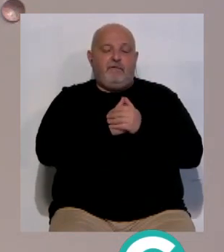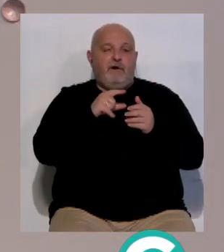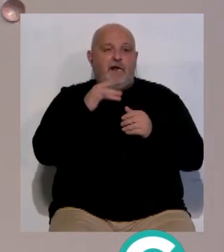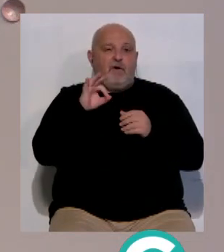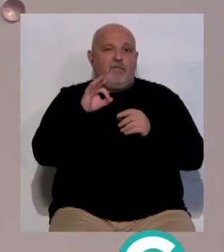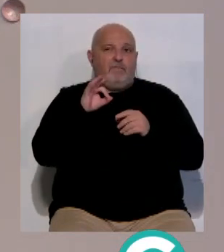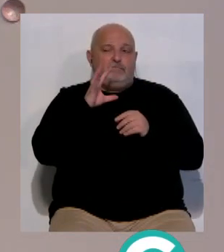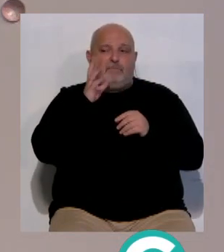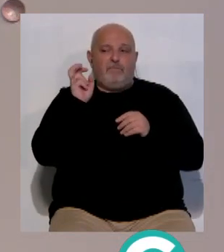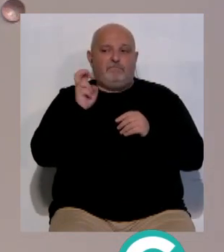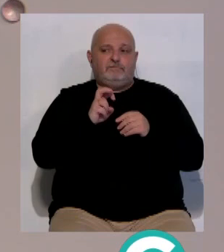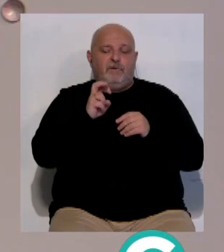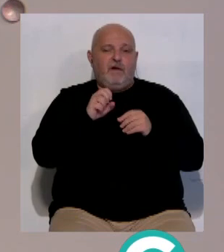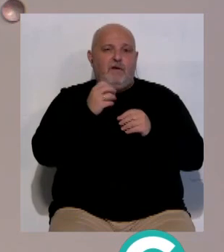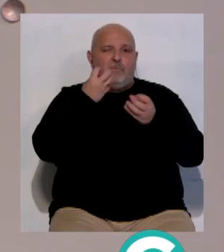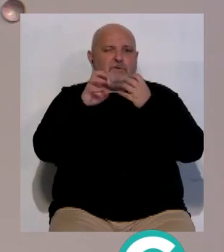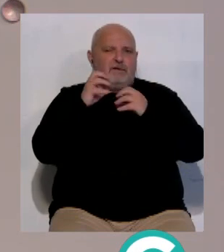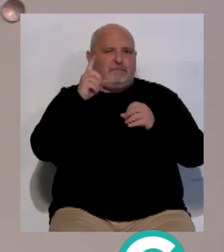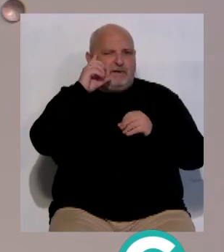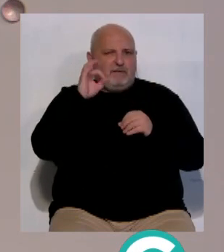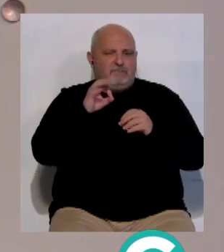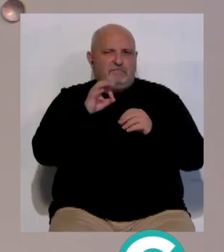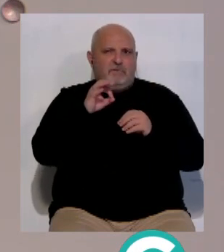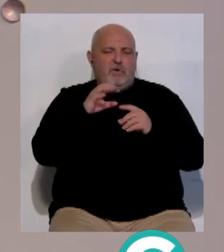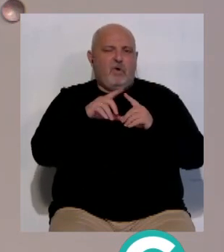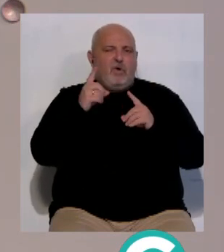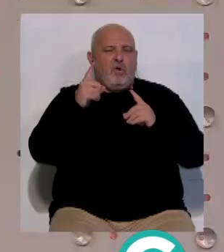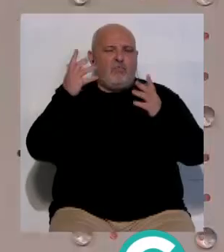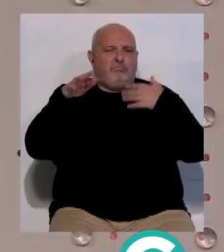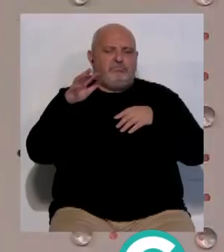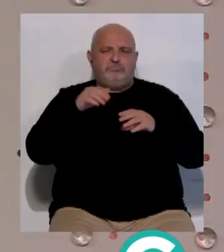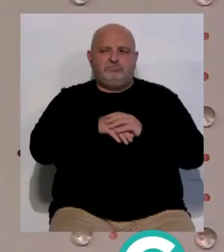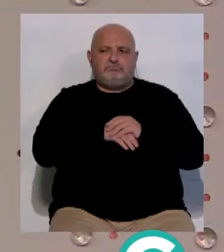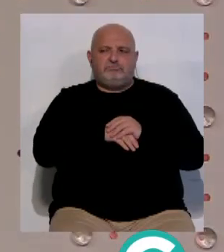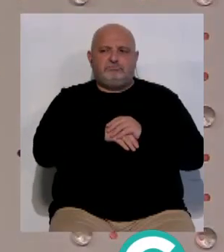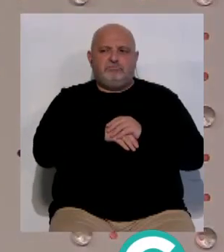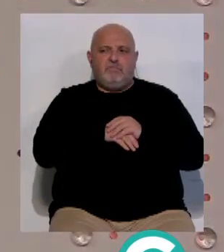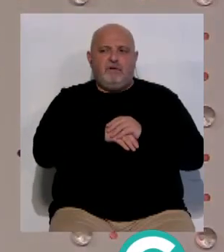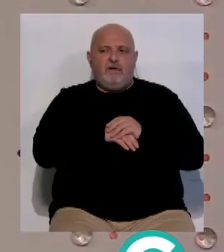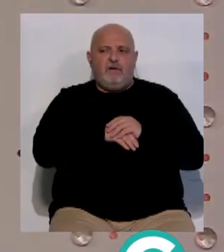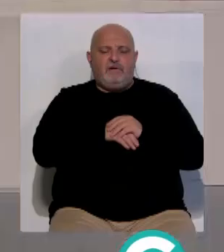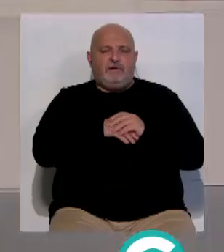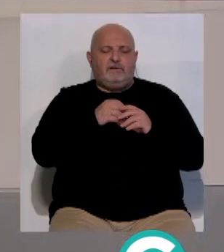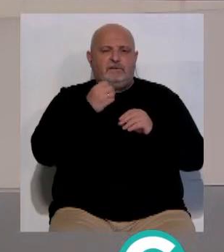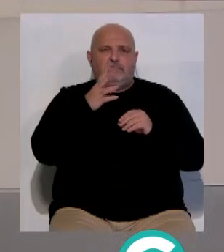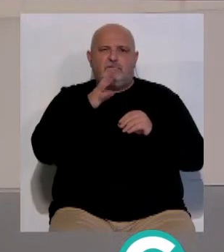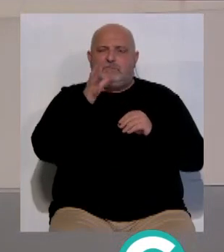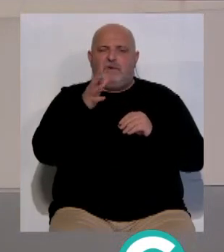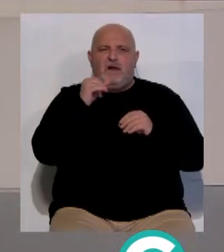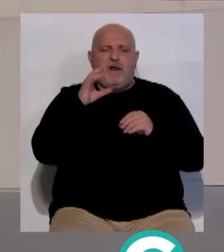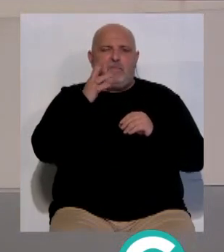por por protestar no O por simular creo no ahora ahora te lo digo lo teng Alejo fue por protestar